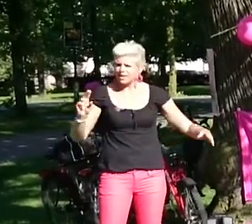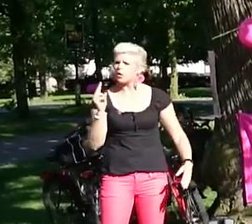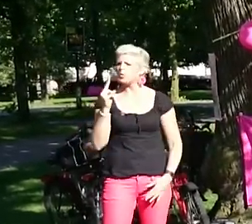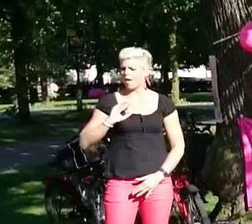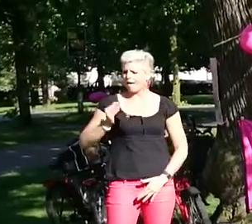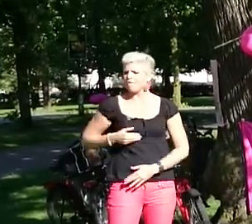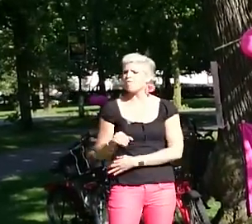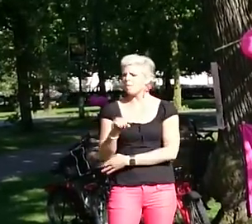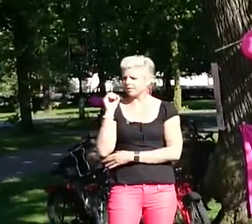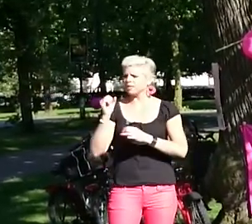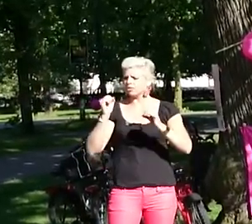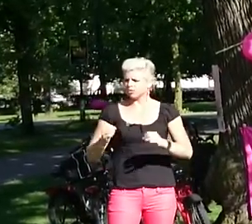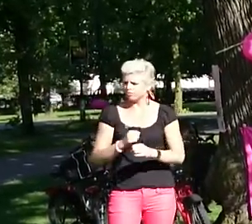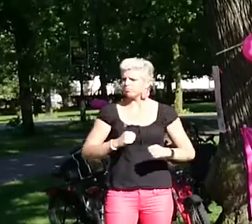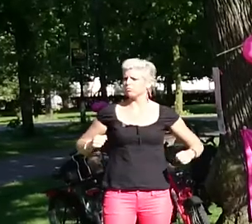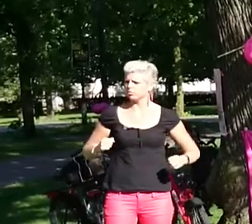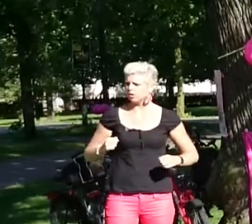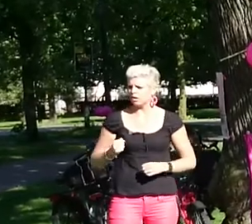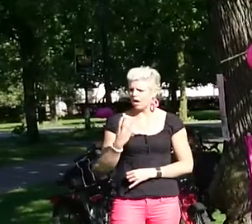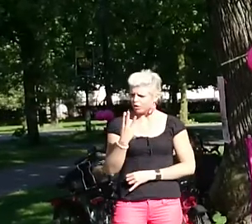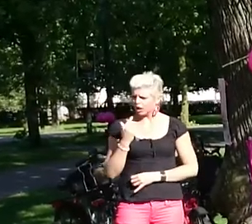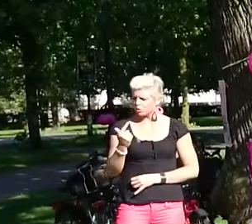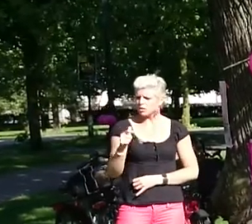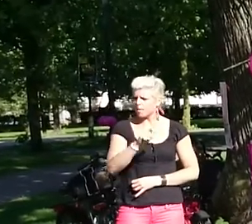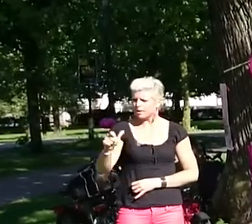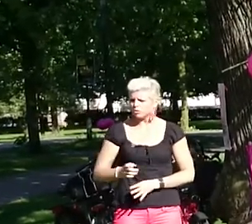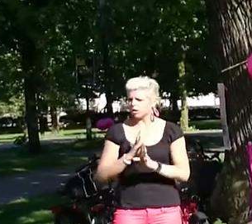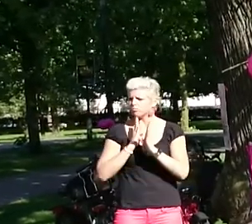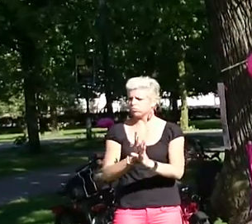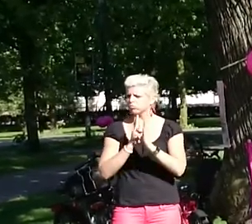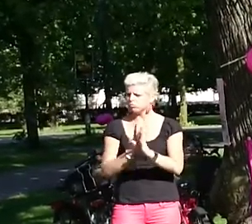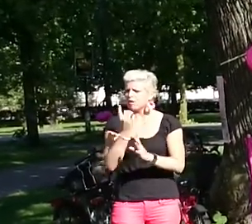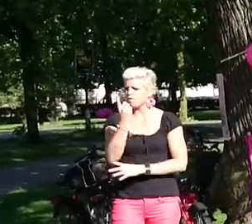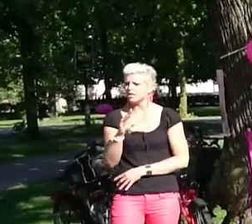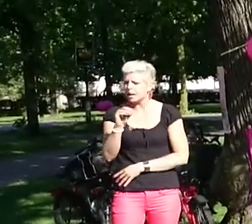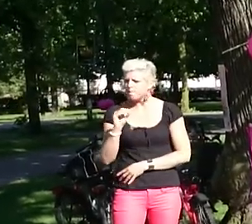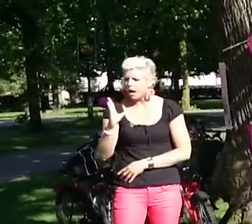Som 4000 marscherar här på första maj och lika många i Stockholm.